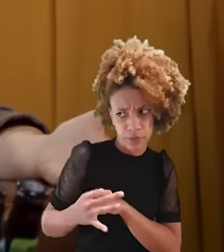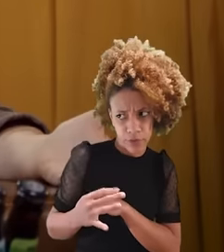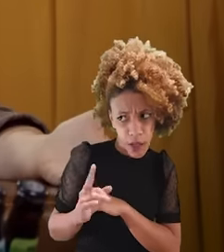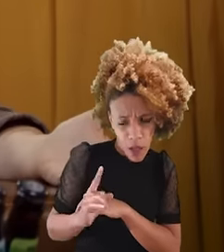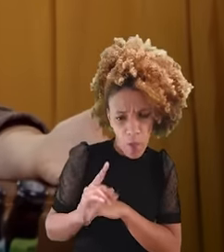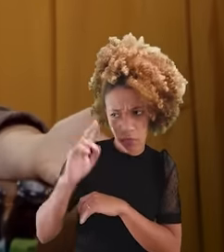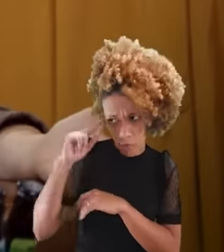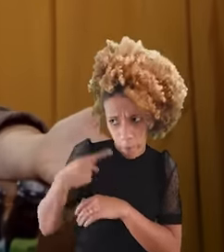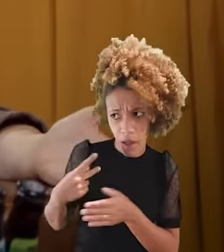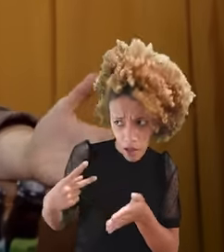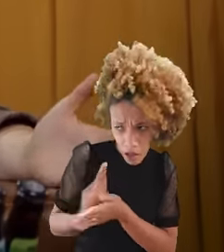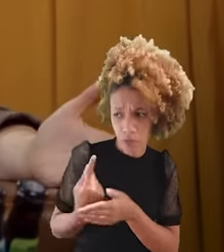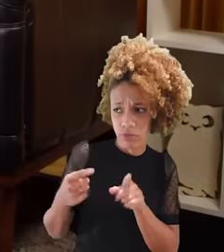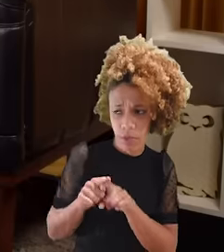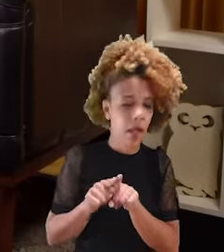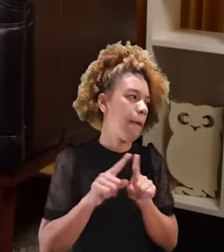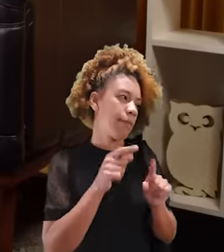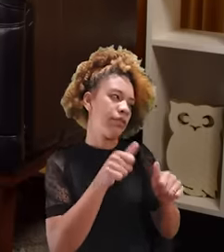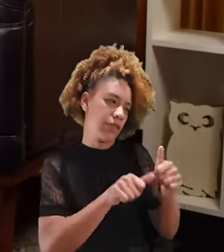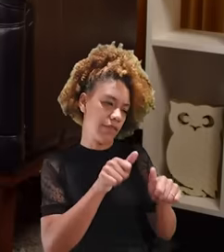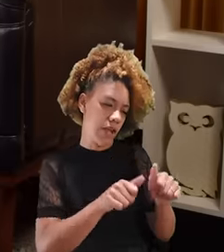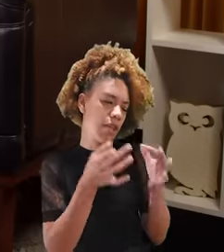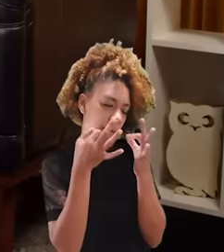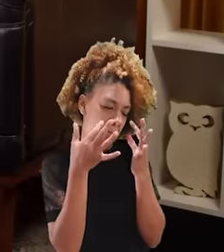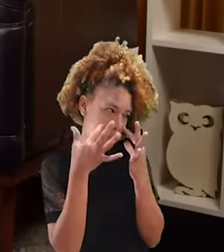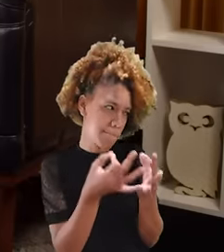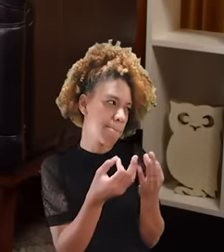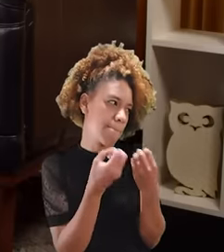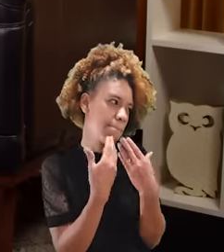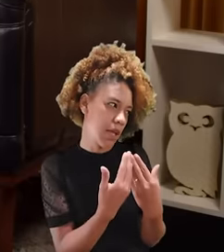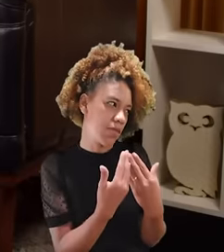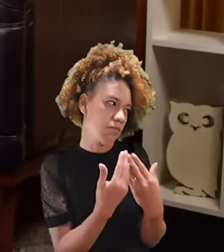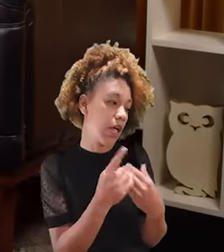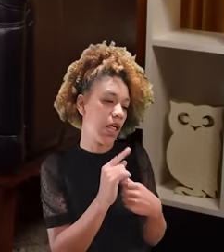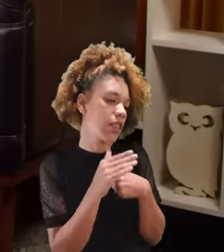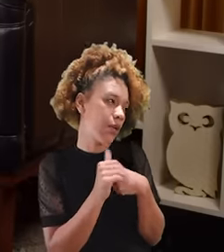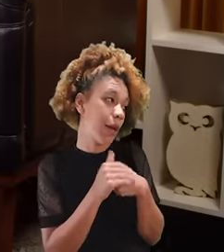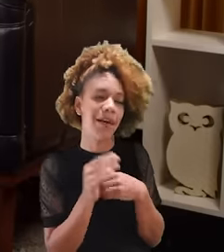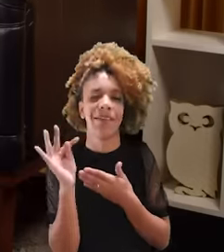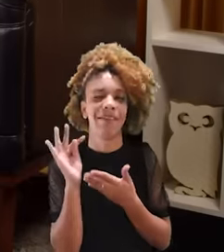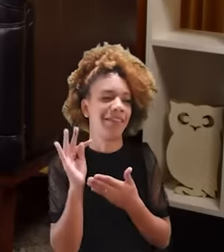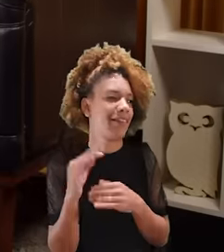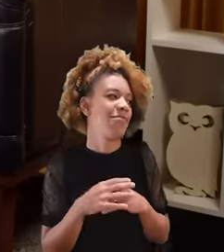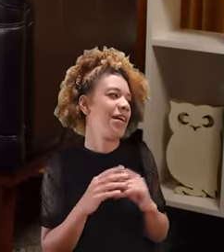humana erro também me você é bem analítica vocês é muito você não não querendo bagar de ter você